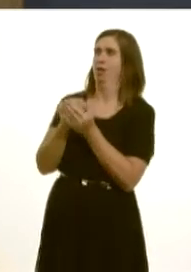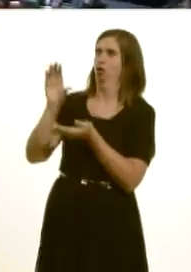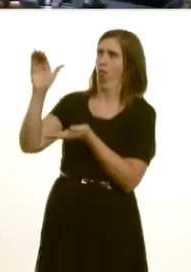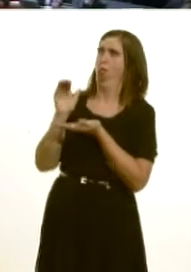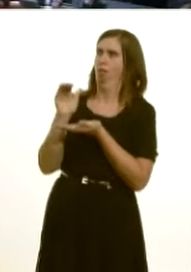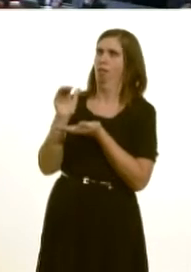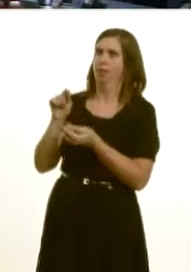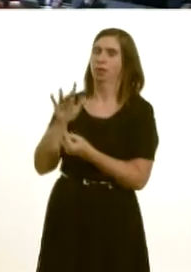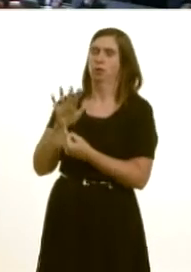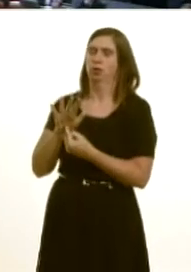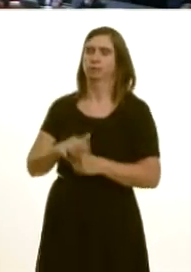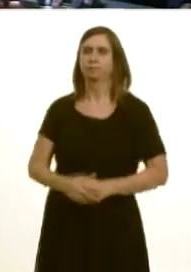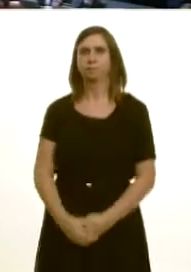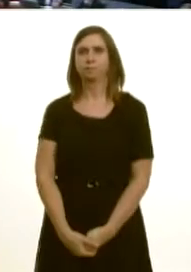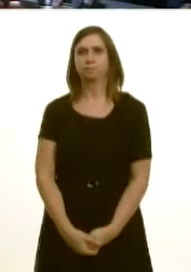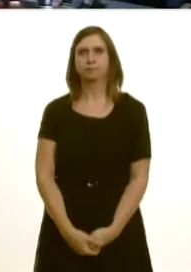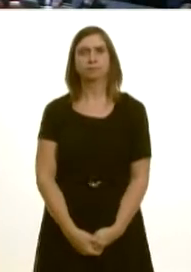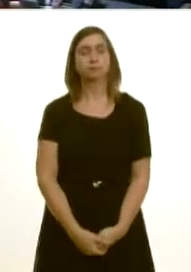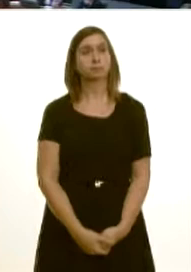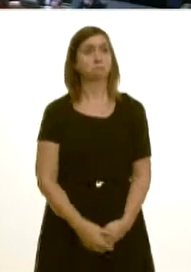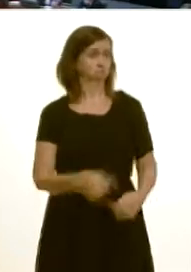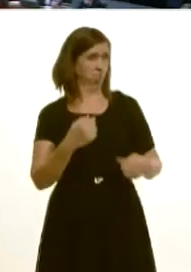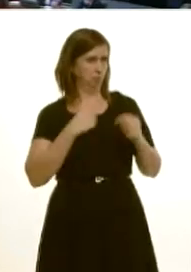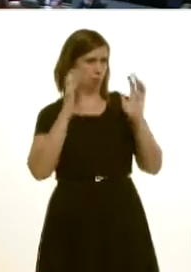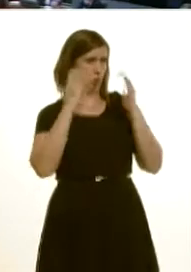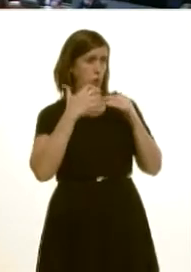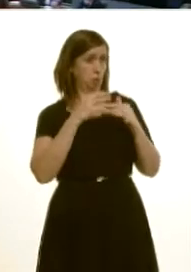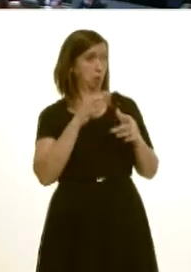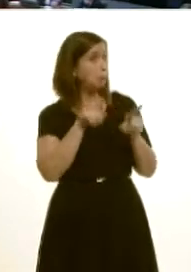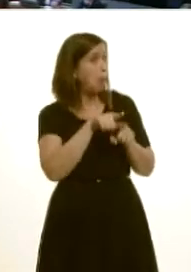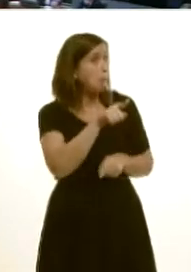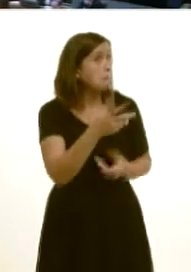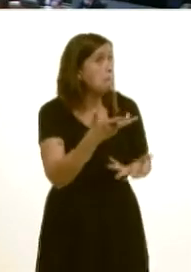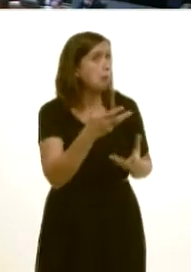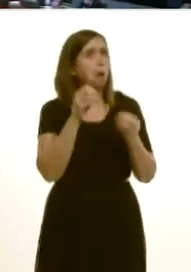Nick Ramsay: First Minister, do you share my concern that the Barnett floor that is